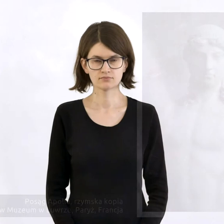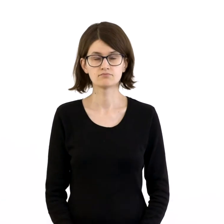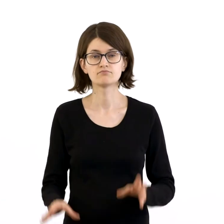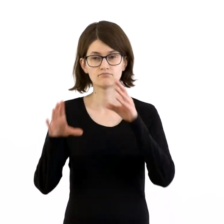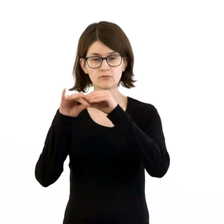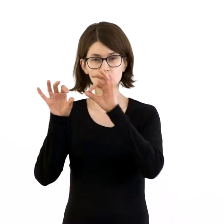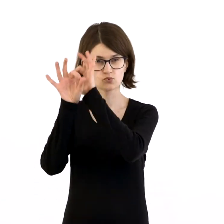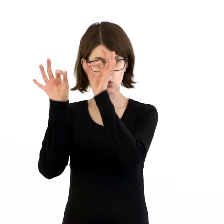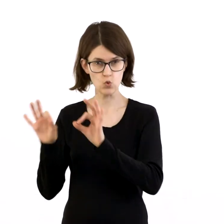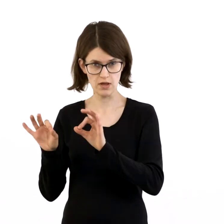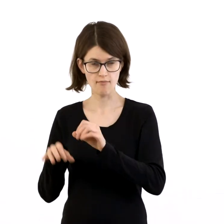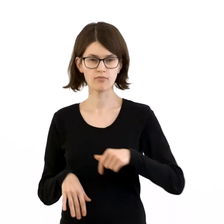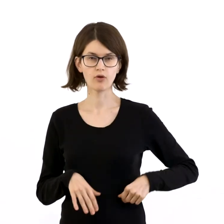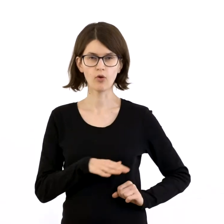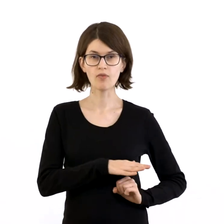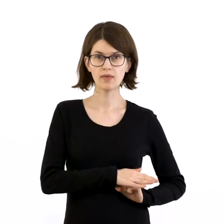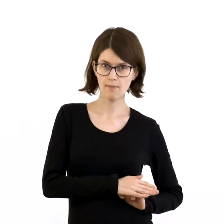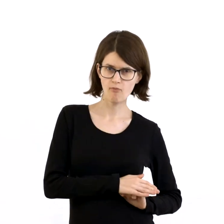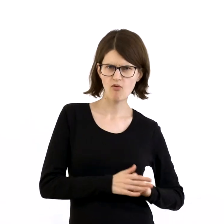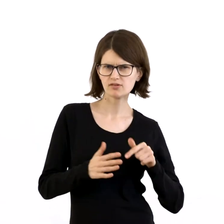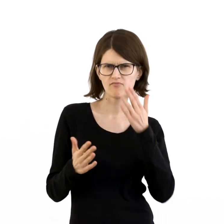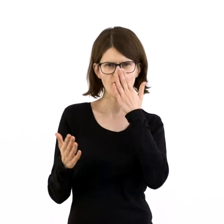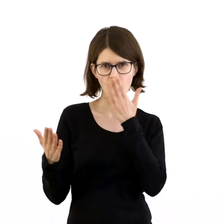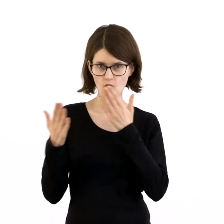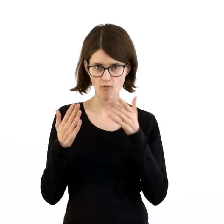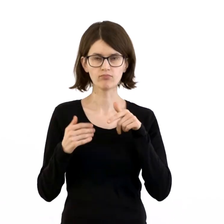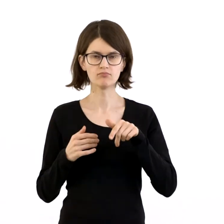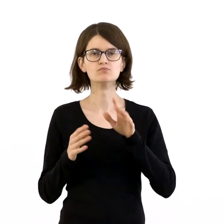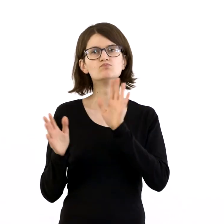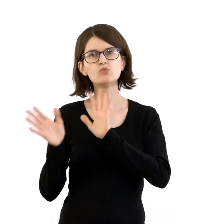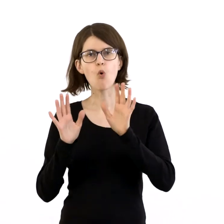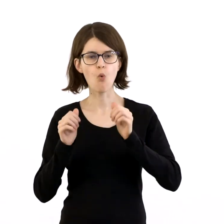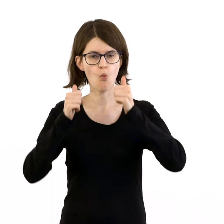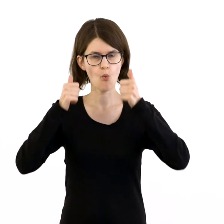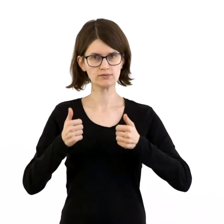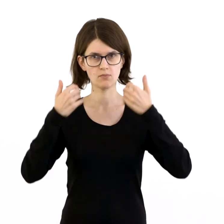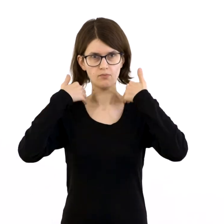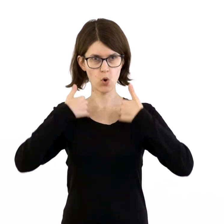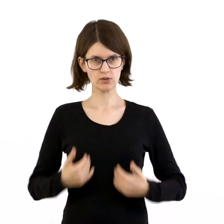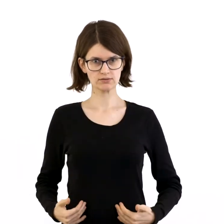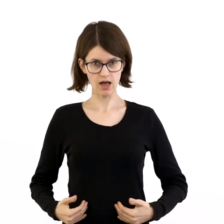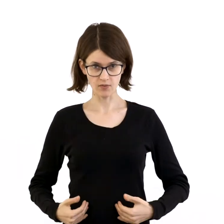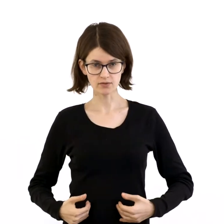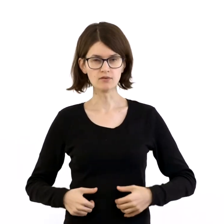Kontrapost w sztukach plastycznych był sposobem ustawienia postaci tak,